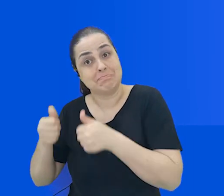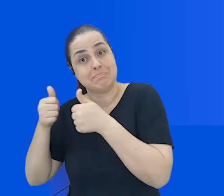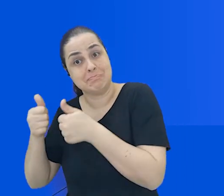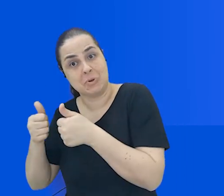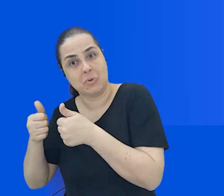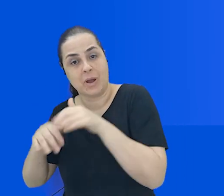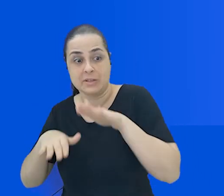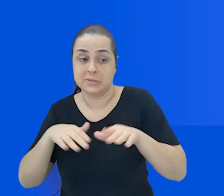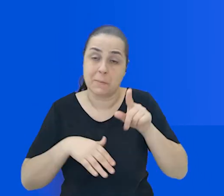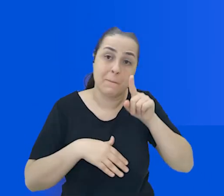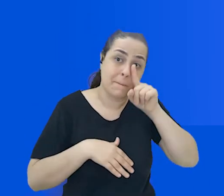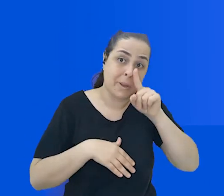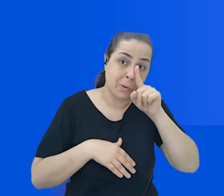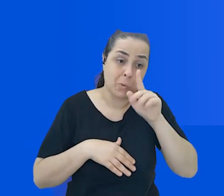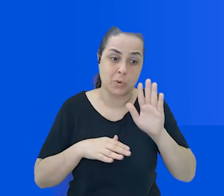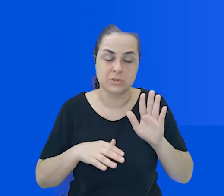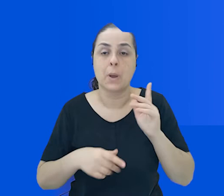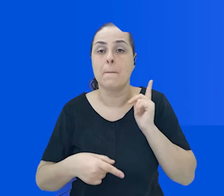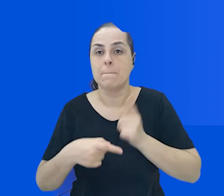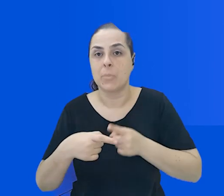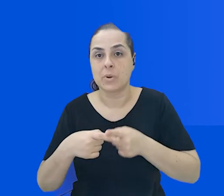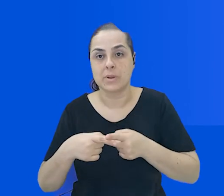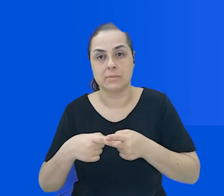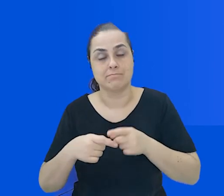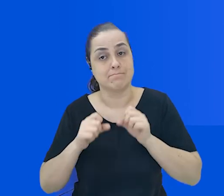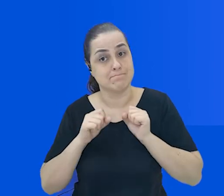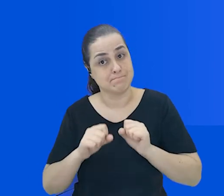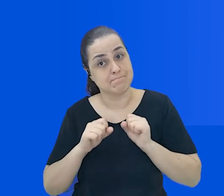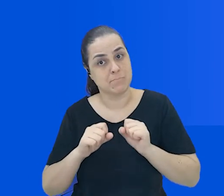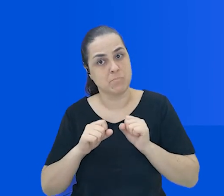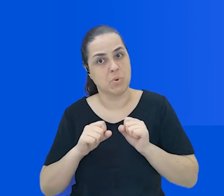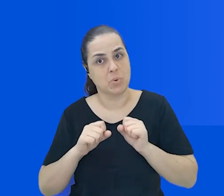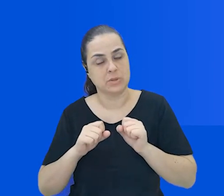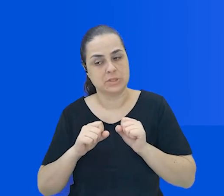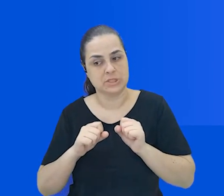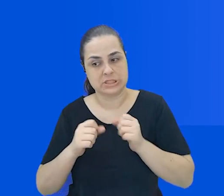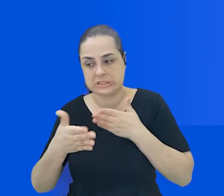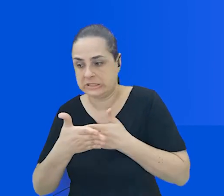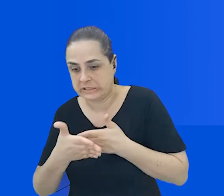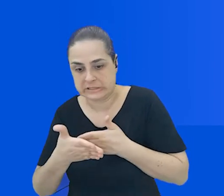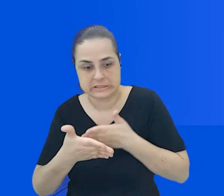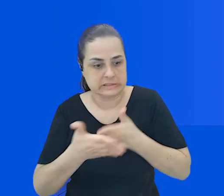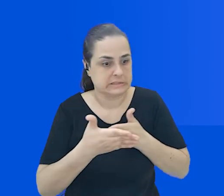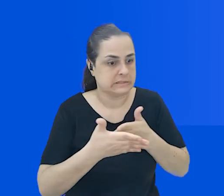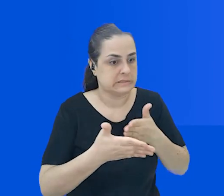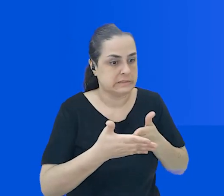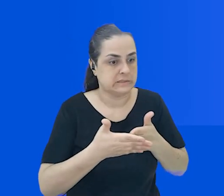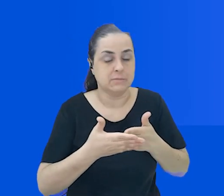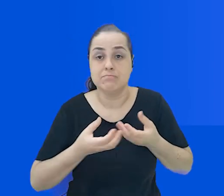porque a gente corre o risco de atrofiar alguns desses caminhos expressivos que são bem perigosos.